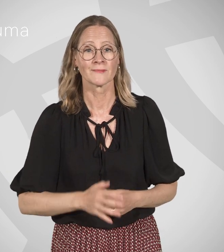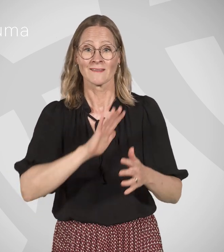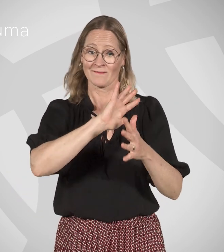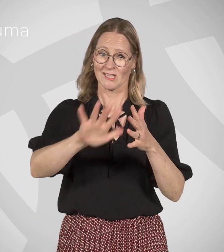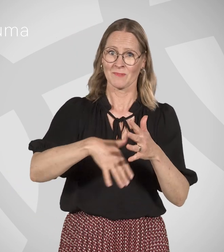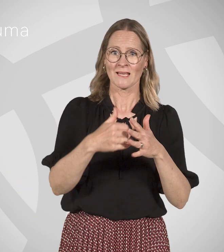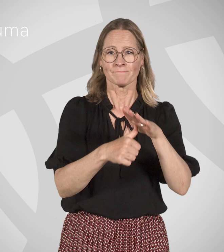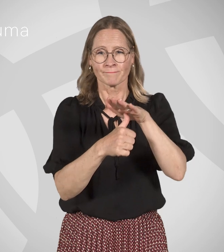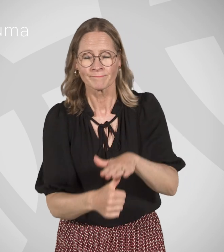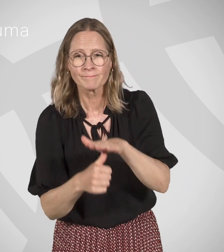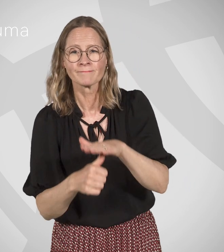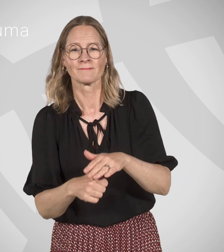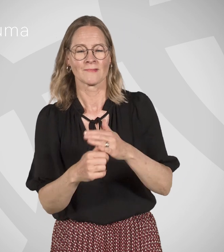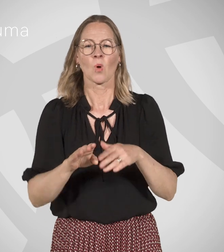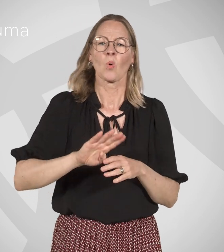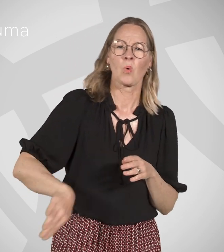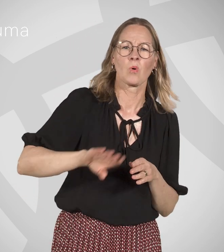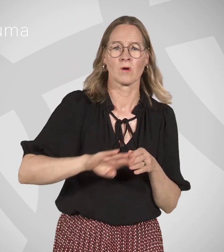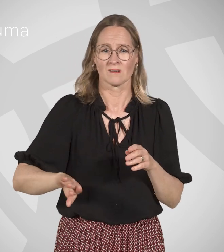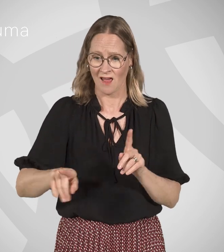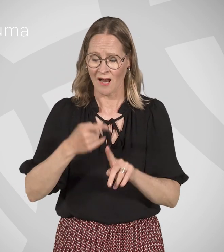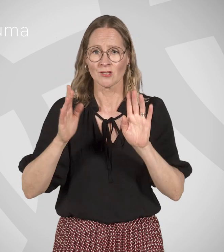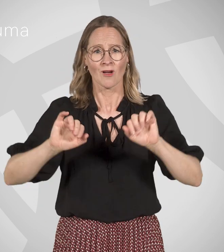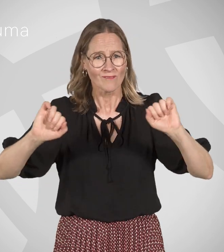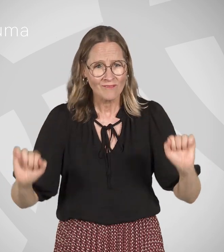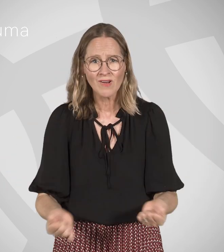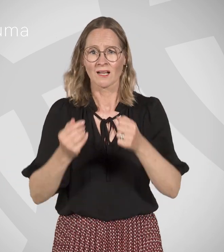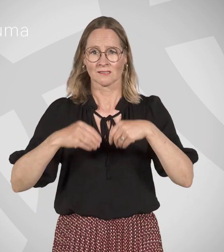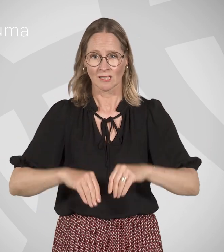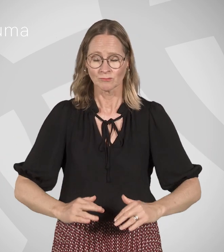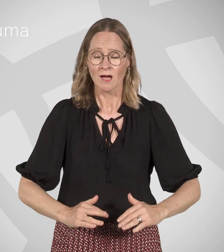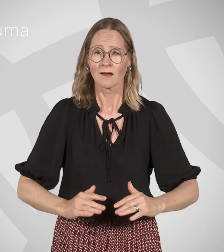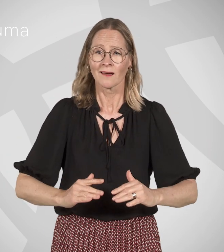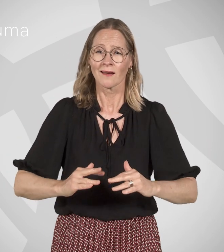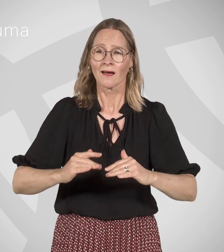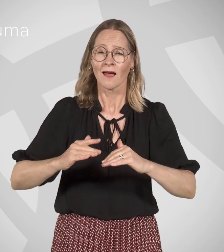Viittomakielen syrjintä ja sivuuttaminen alkaa jo varhaiskasvatuksessa -